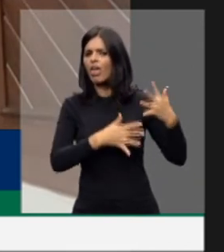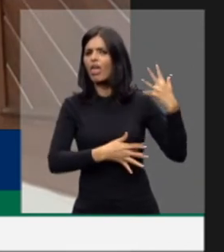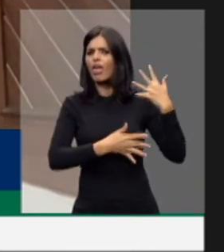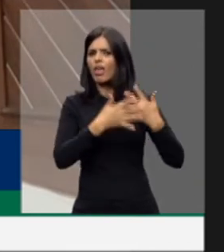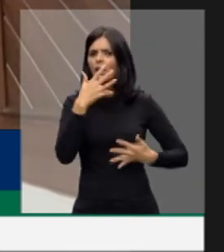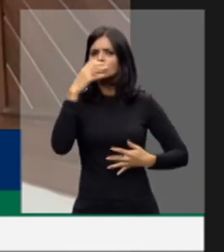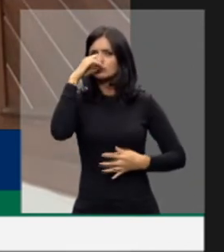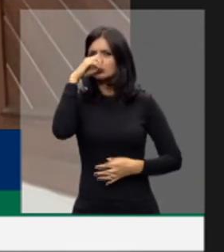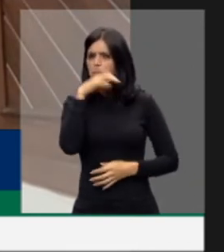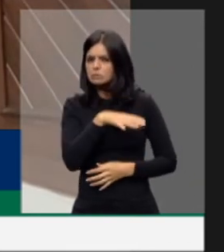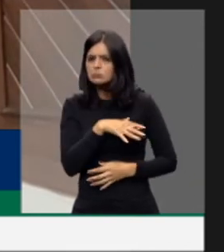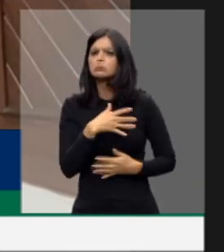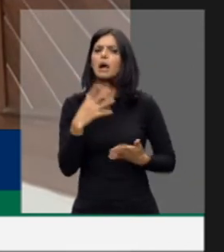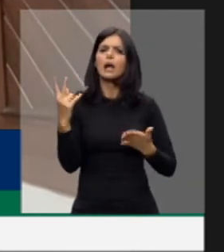NA PRIMEIRA APRECIAÇÃO PELA CÂMARA DOS DEPUTADOS, NÓS